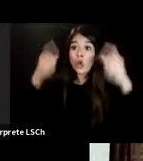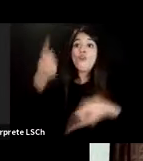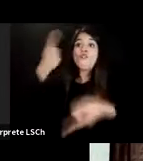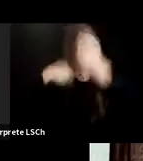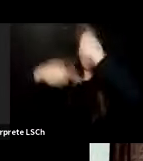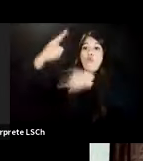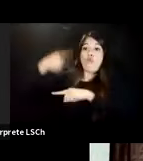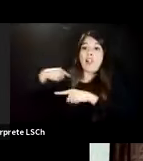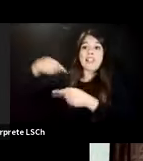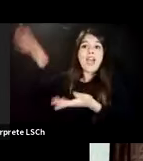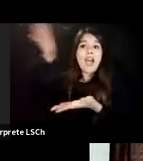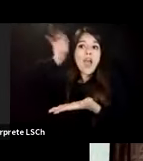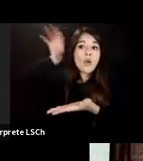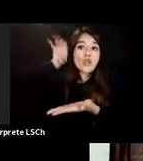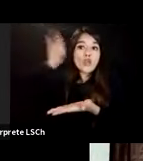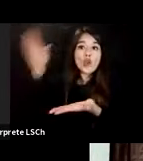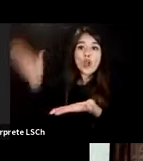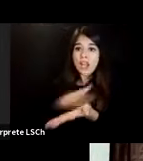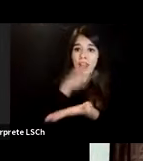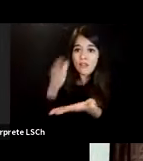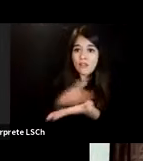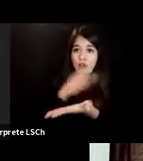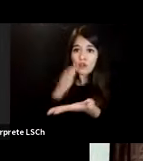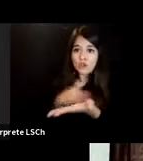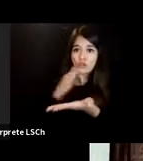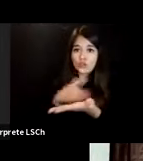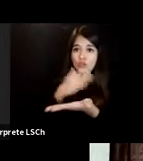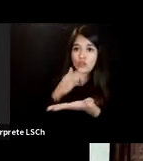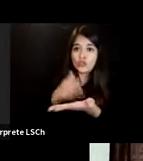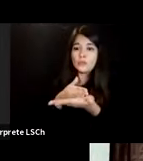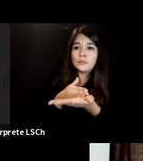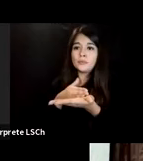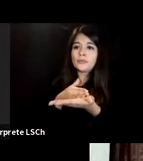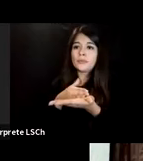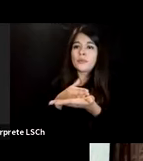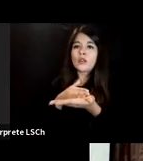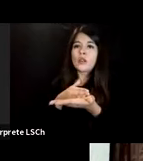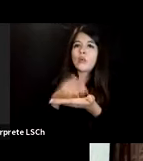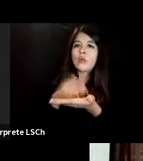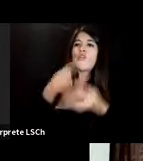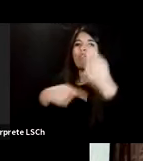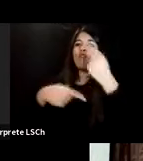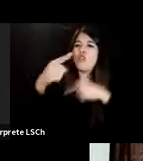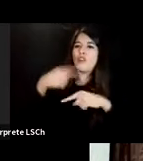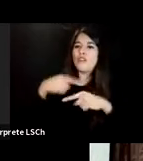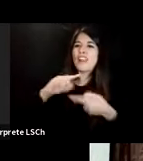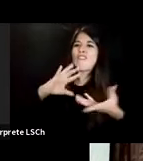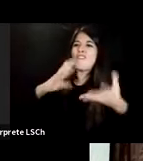porque se trata de volver a un formato que no es muy conocido,